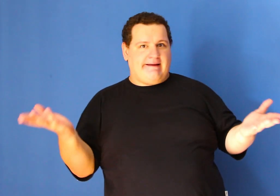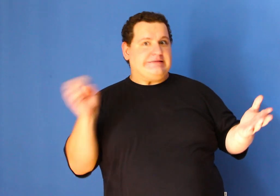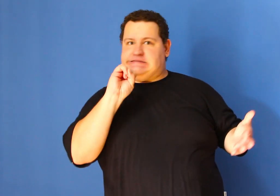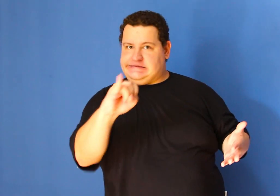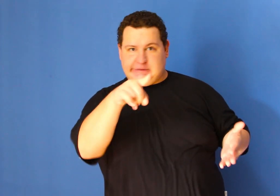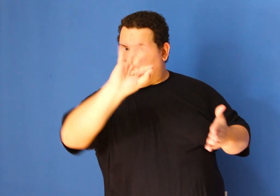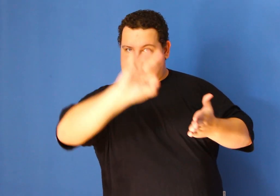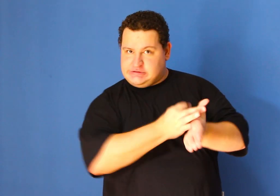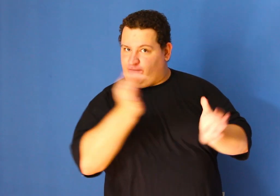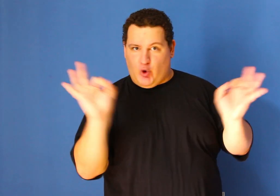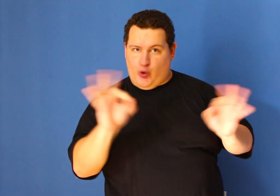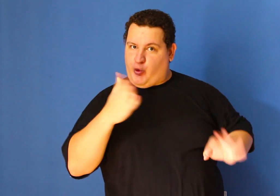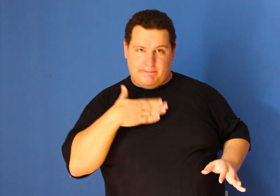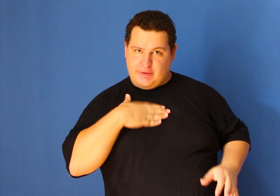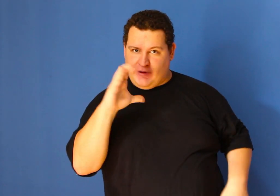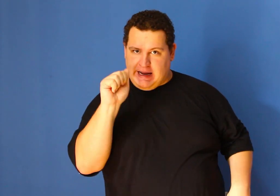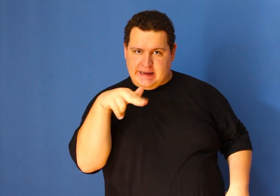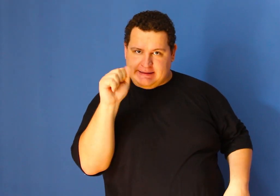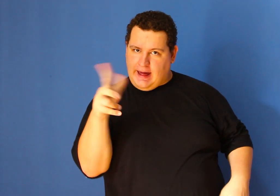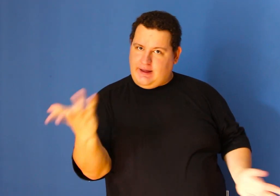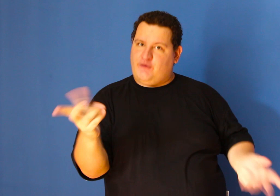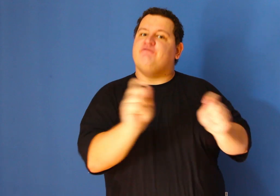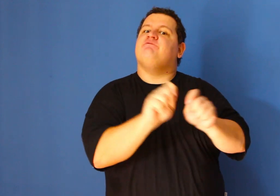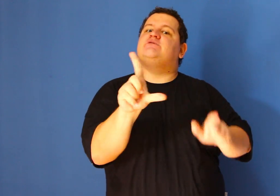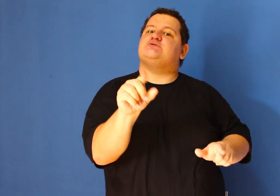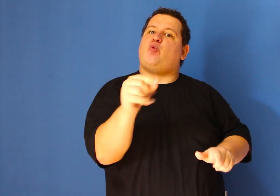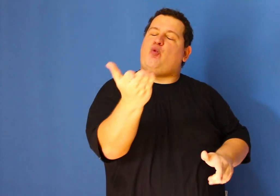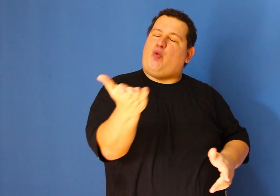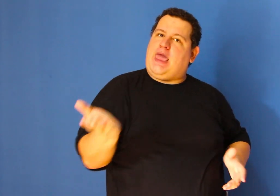Ah, se ainda não se inscreveu no meu canal, o que está fazendo aí?